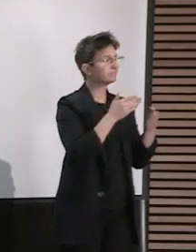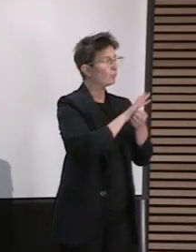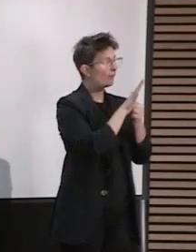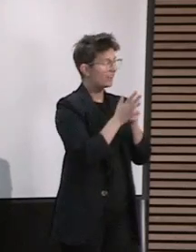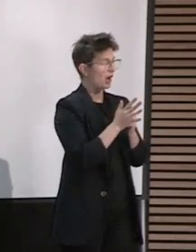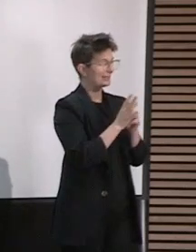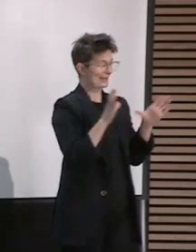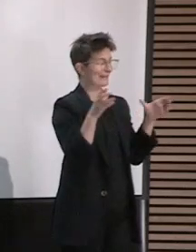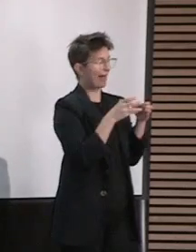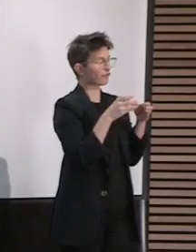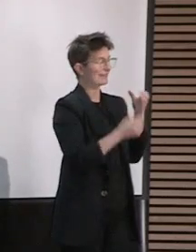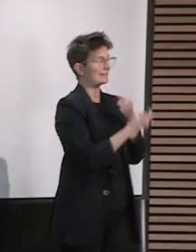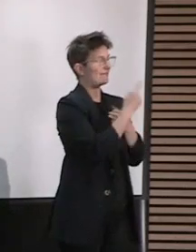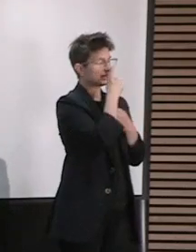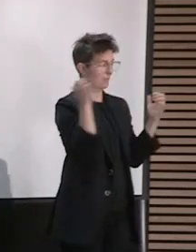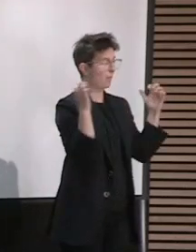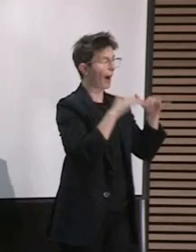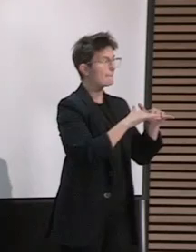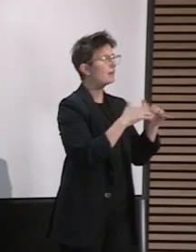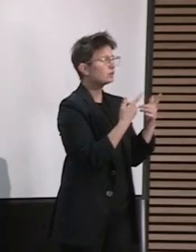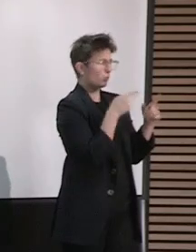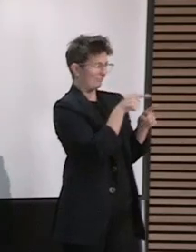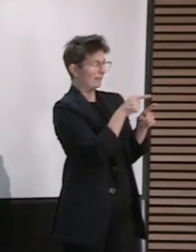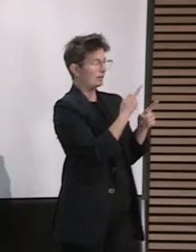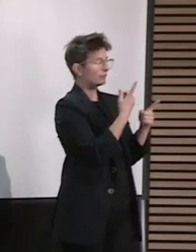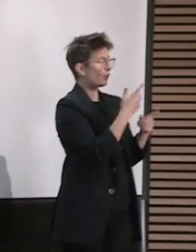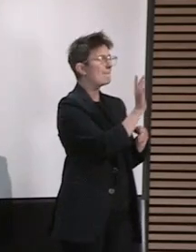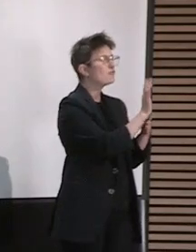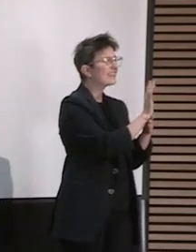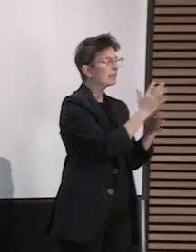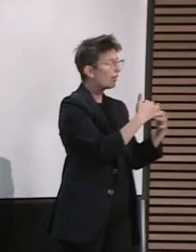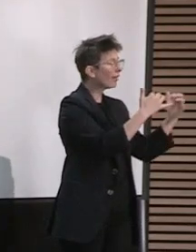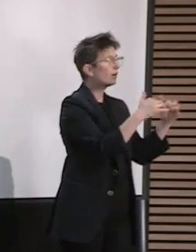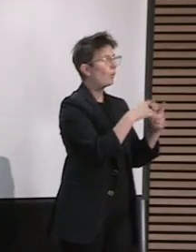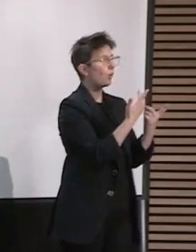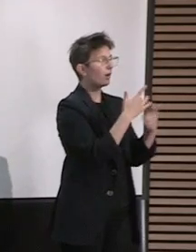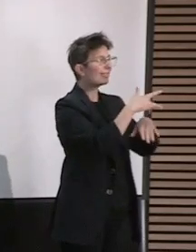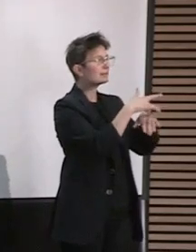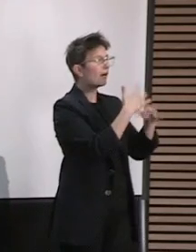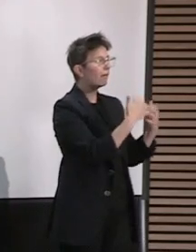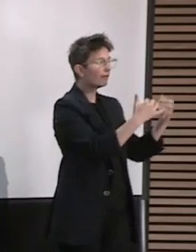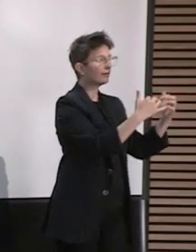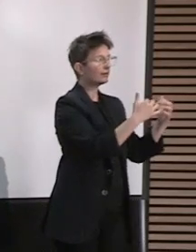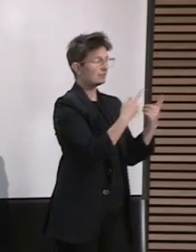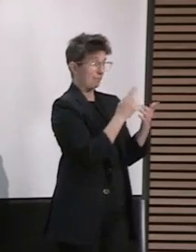i te Kawanatanga o mua kua mahia. Kei te whakapehapeha ahau. TE